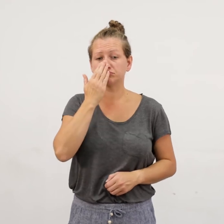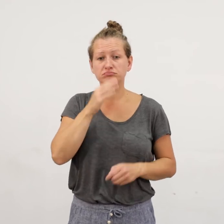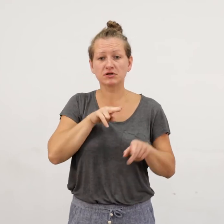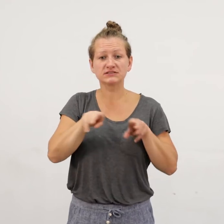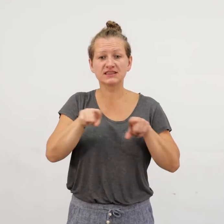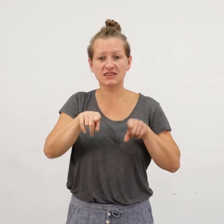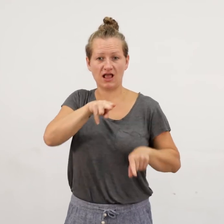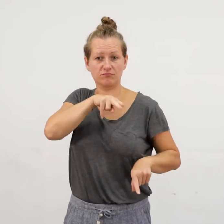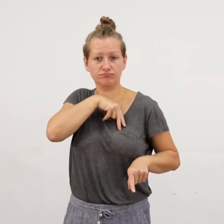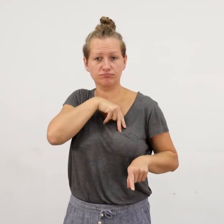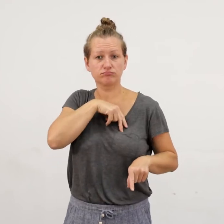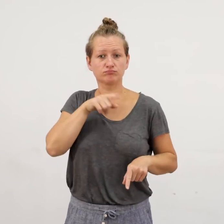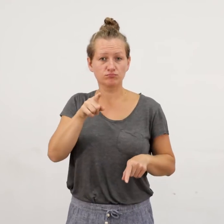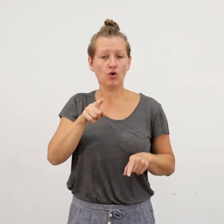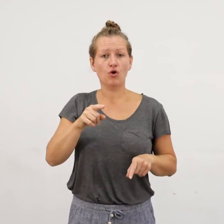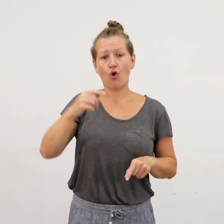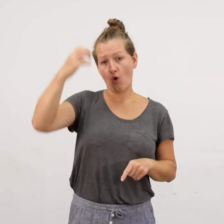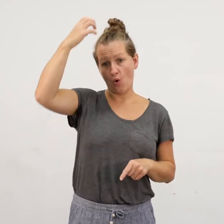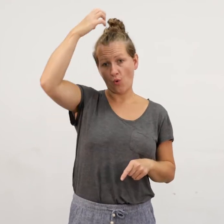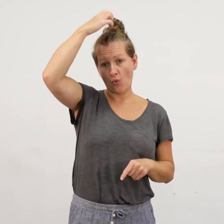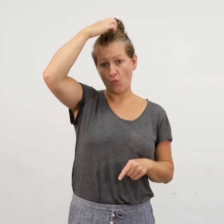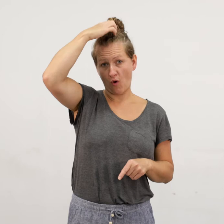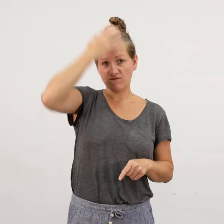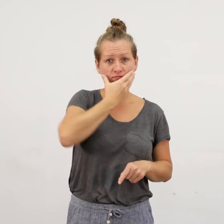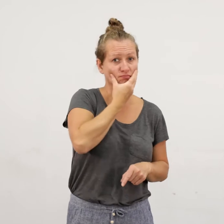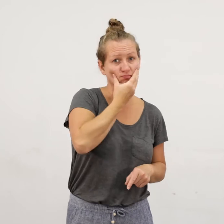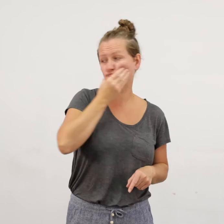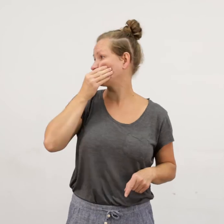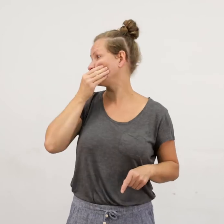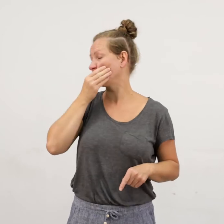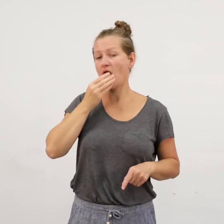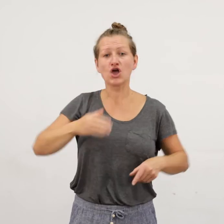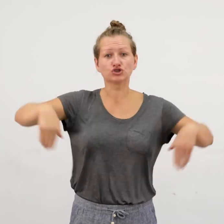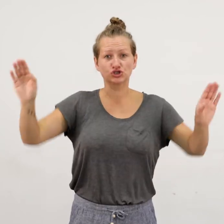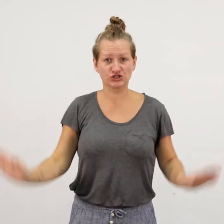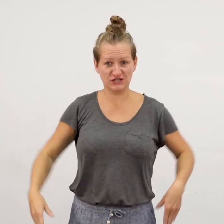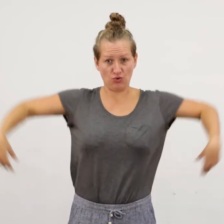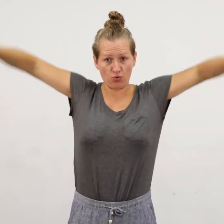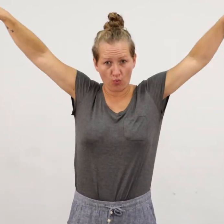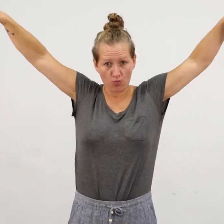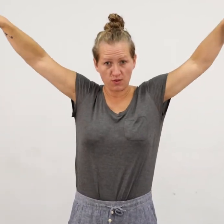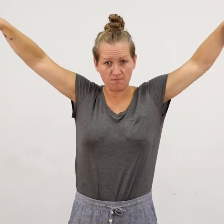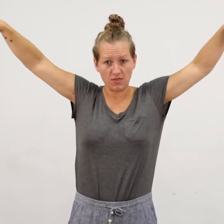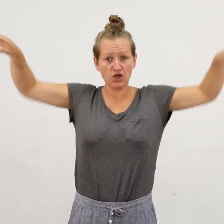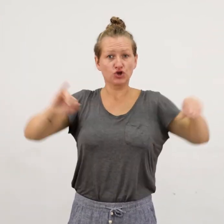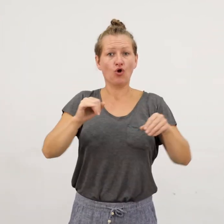Orzeł wojskowy nawiązuje do godła państwowego, jest to kształt orła z wzniesionymi skrzydłami,